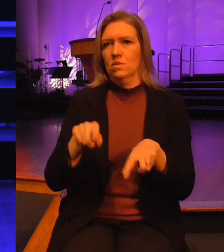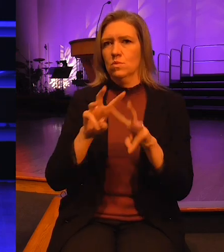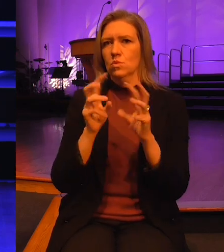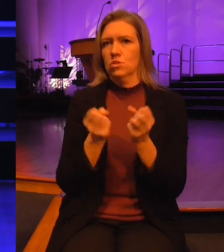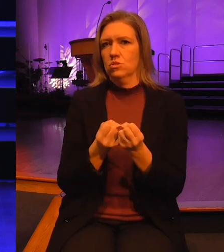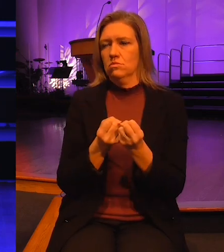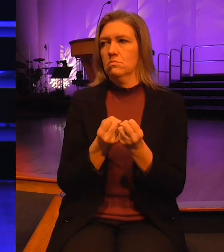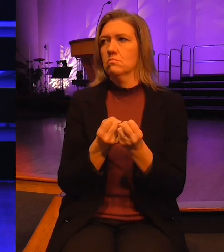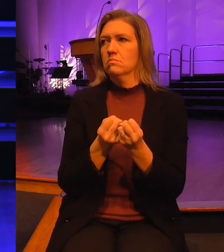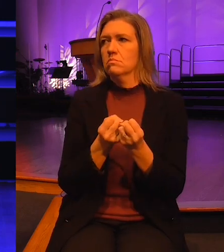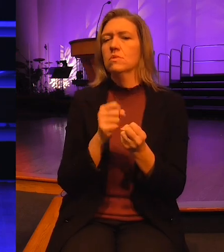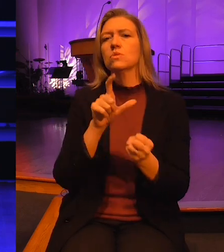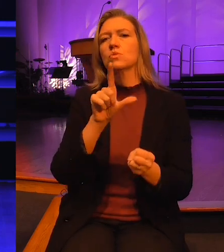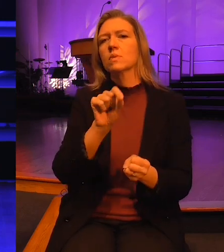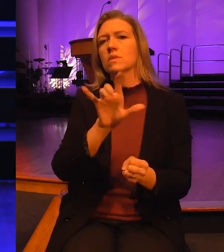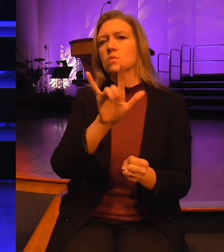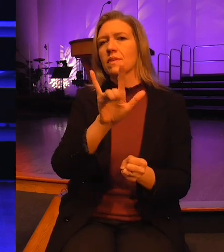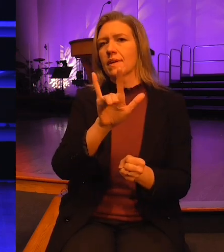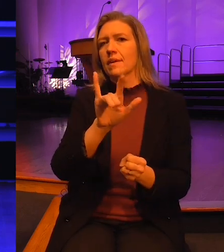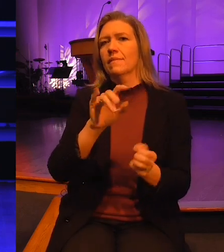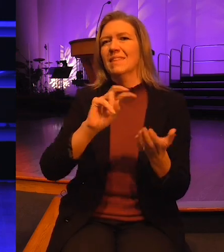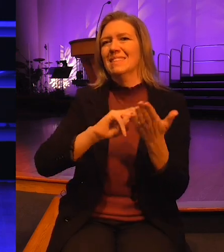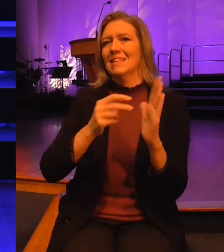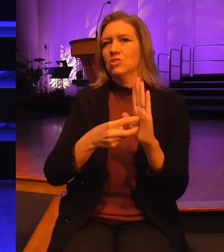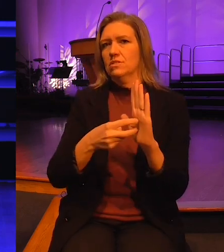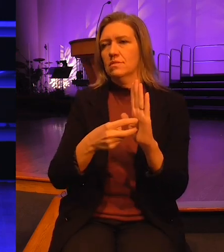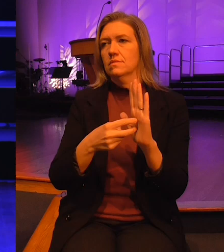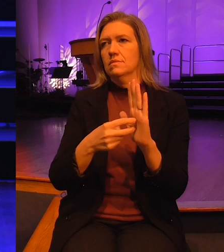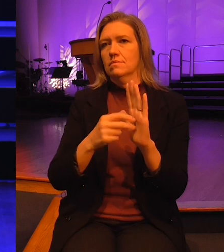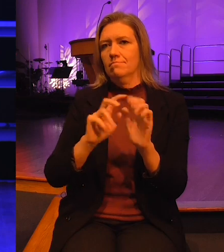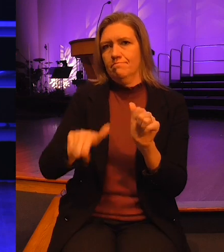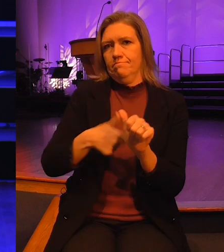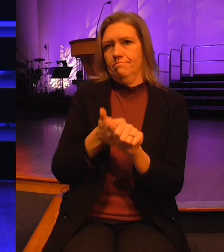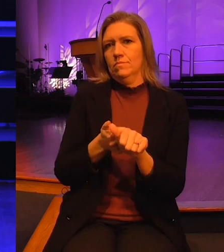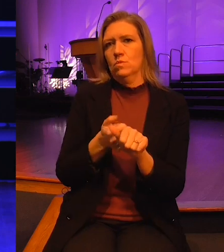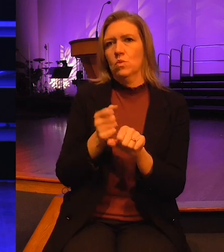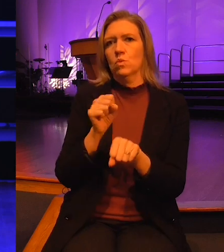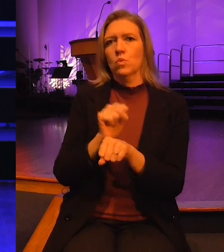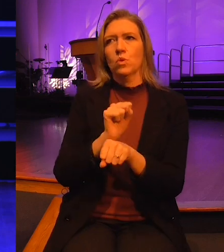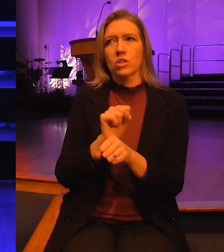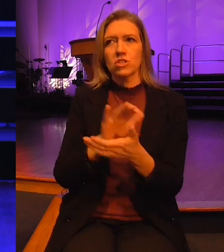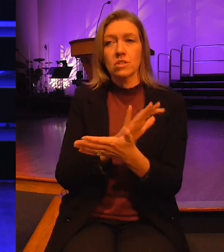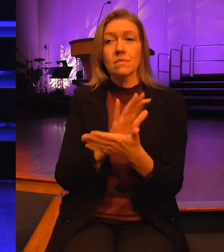hoja de trabajo de intención para 2025 uh, estoy muy agradecido con nuestra practicante de oración Nicole, ¿dónde estás Nicole?